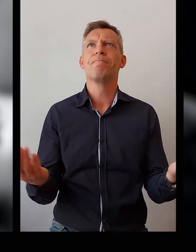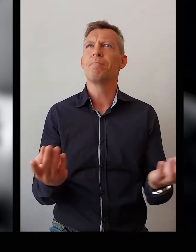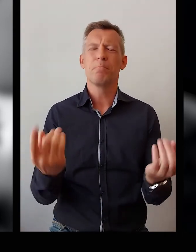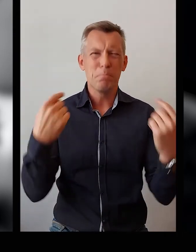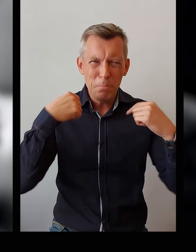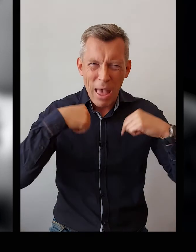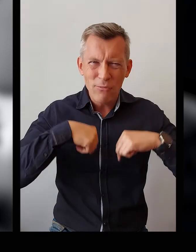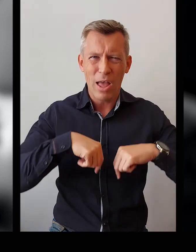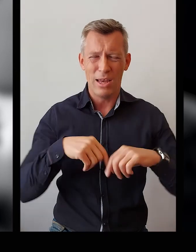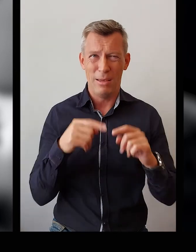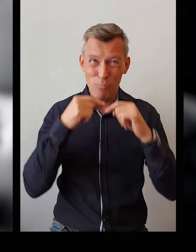befelé mosoly.